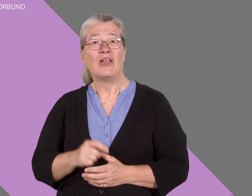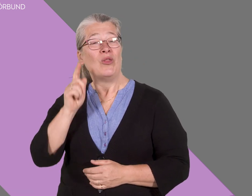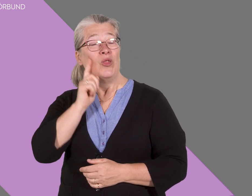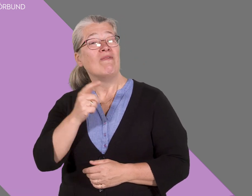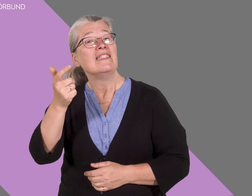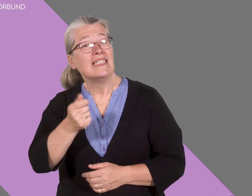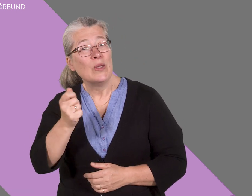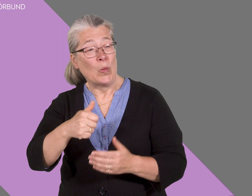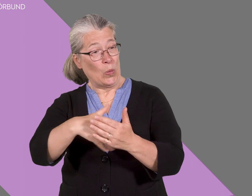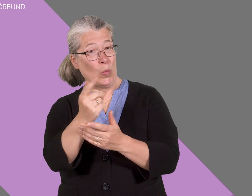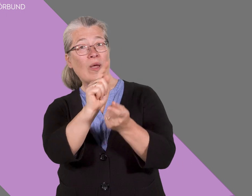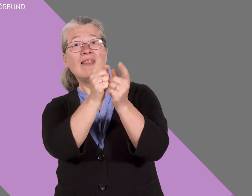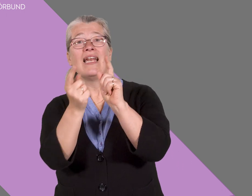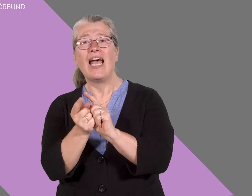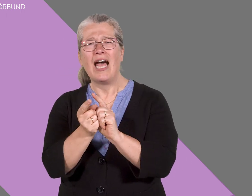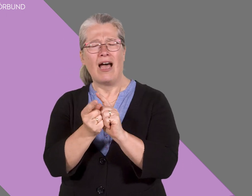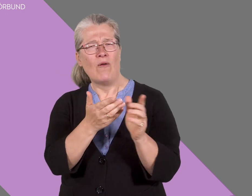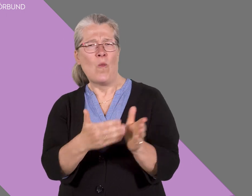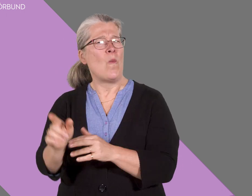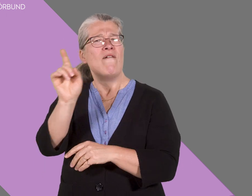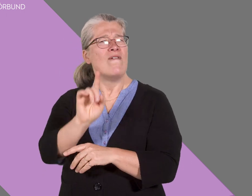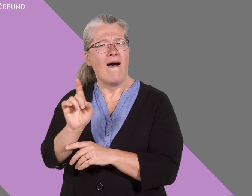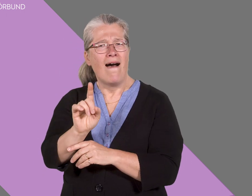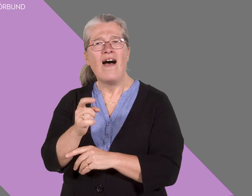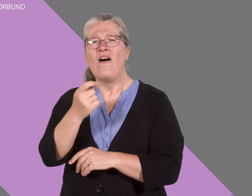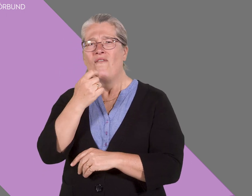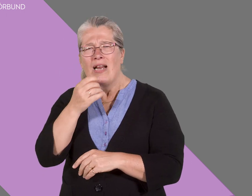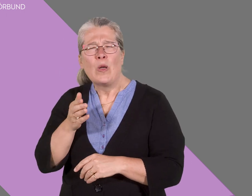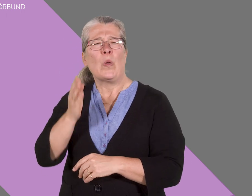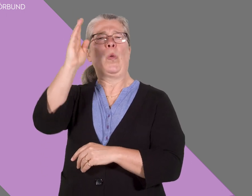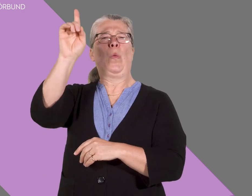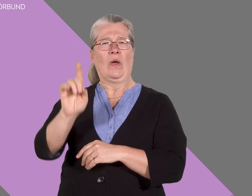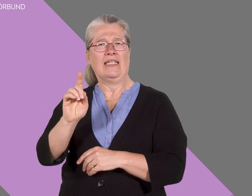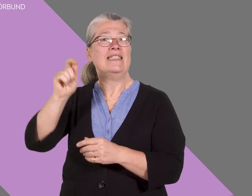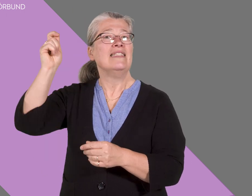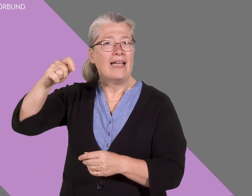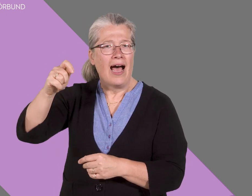Nordiska träffen för döva seniorer hålls i Finlands nordligaste stad,